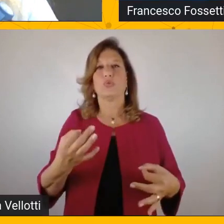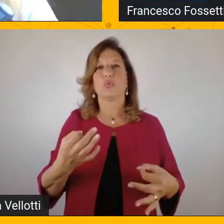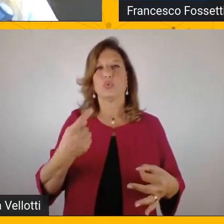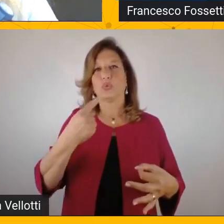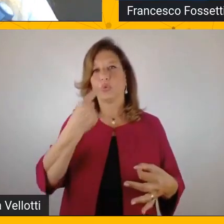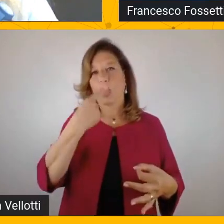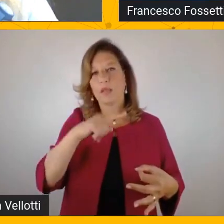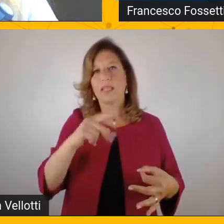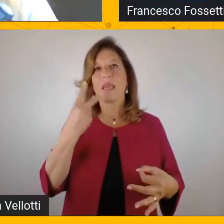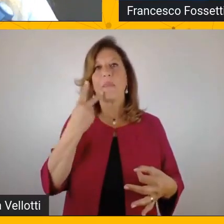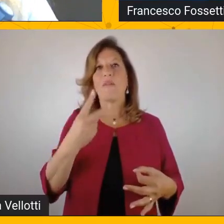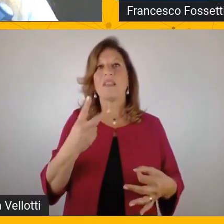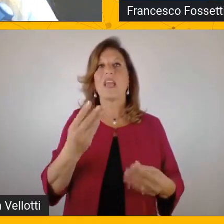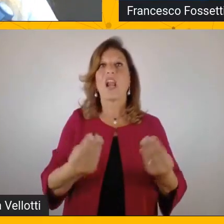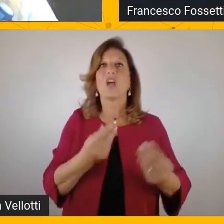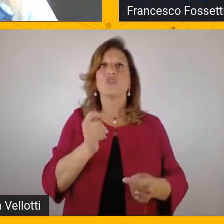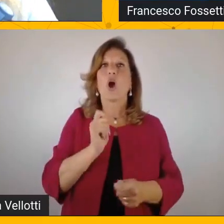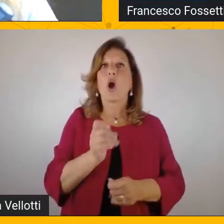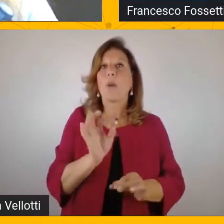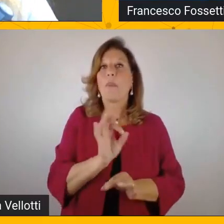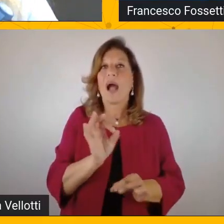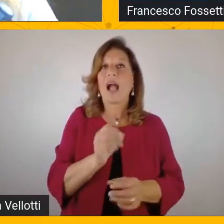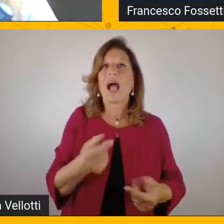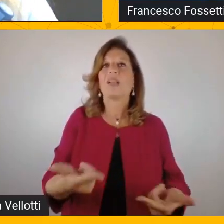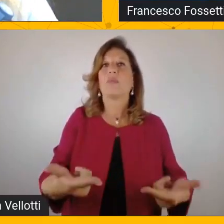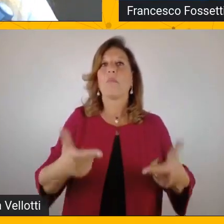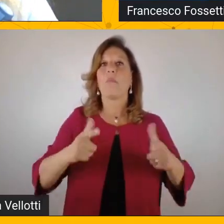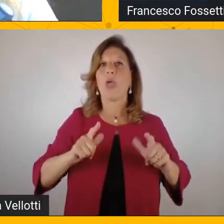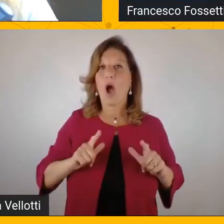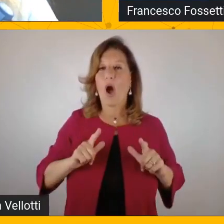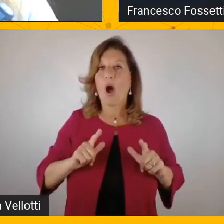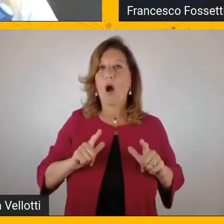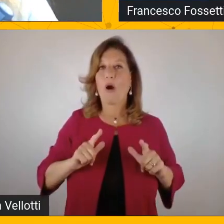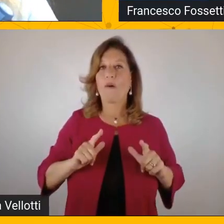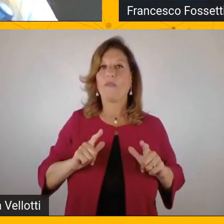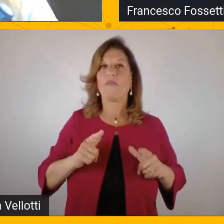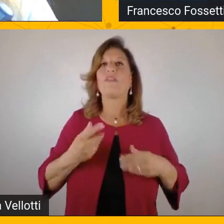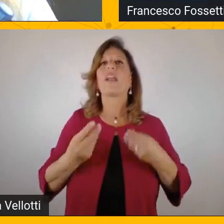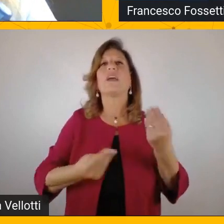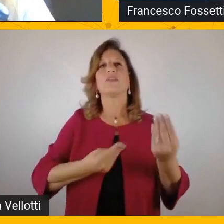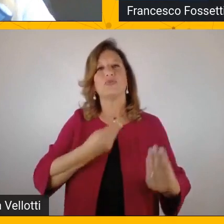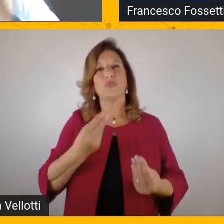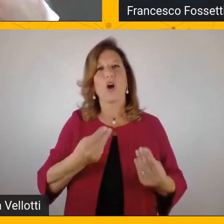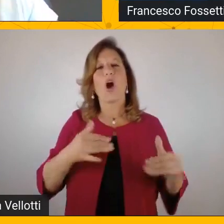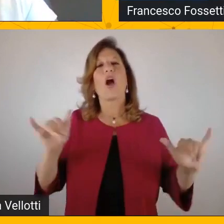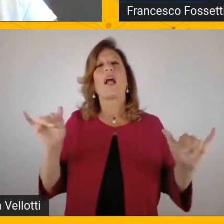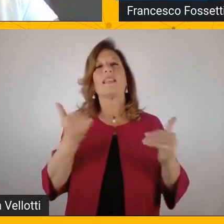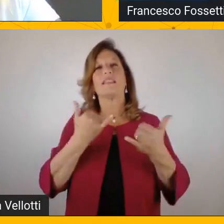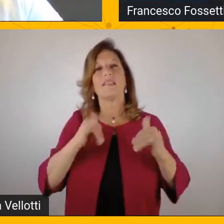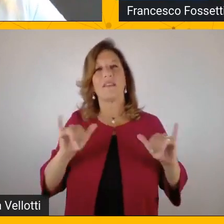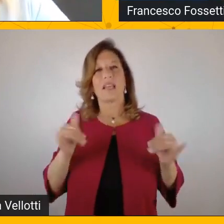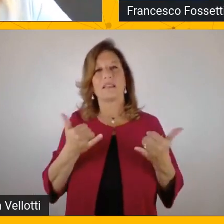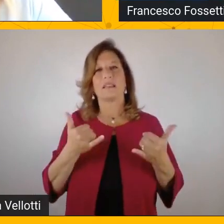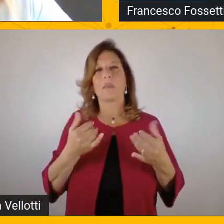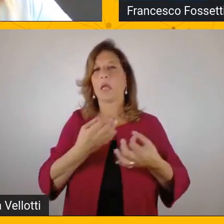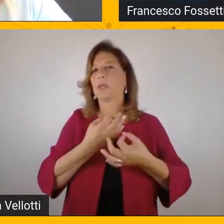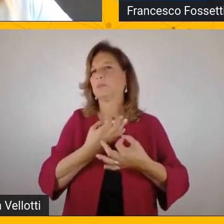un gioco magari non l'ho neanche pagato e comunque mi sta offrendo dell'intrattenimento, del